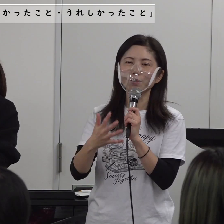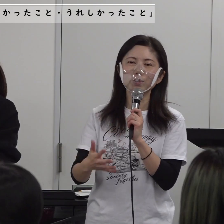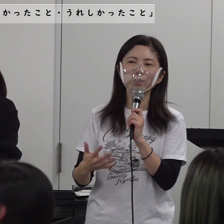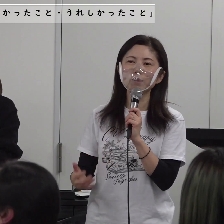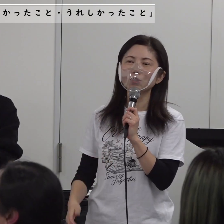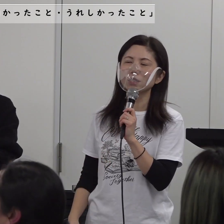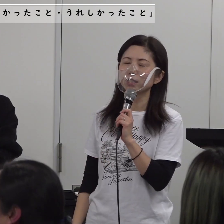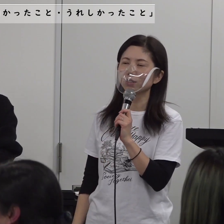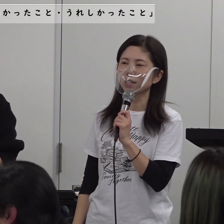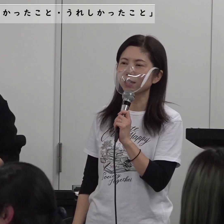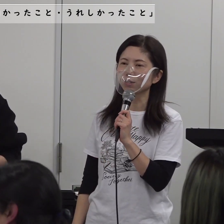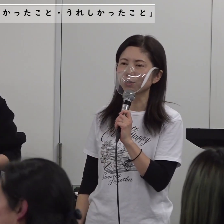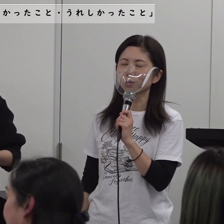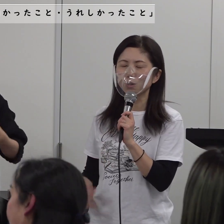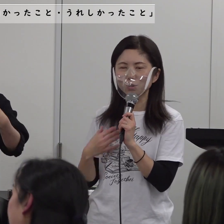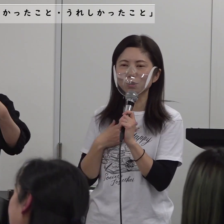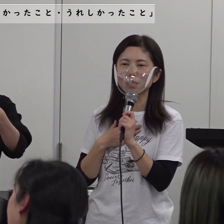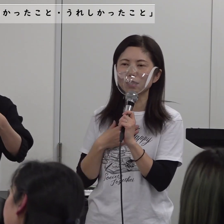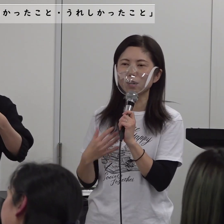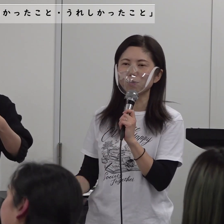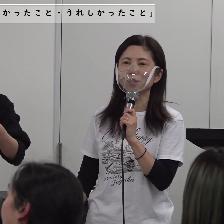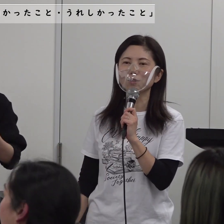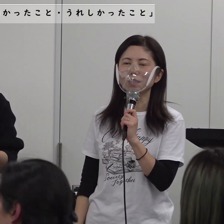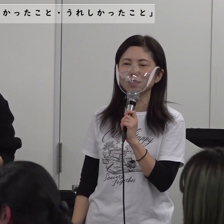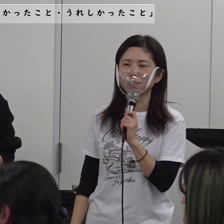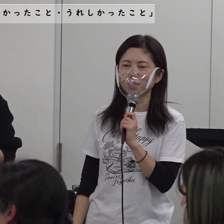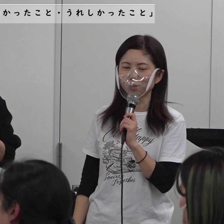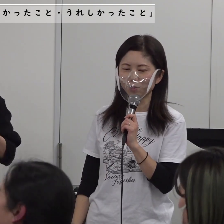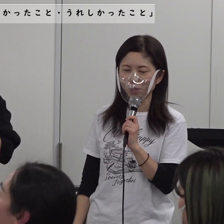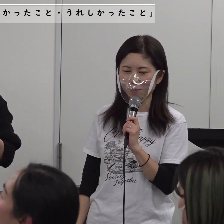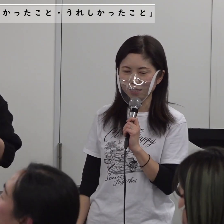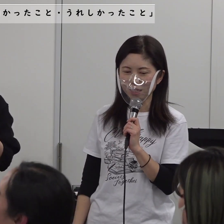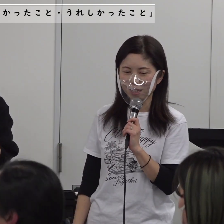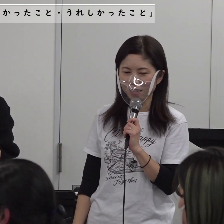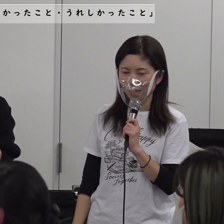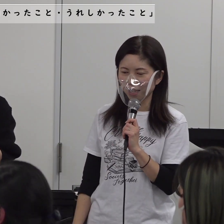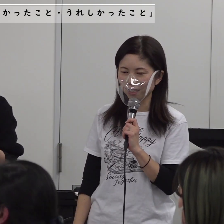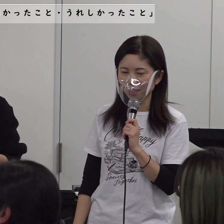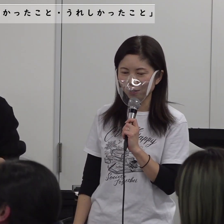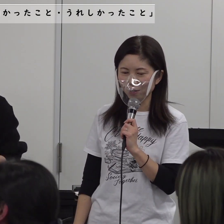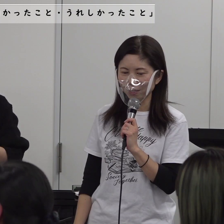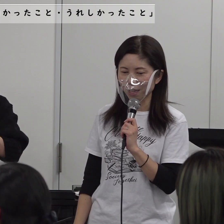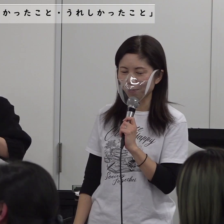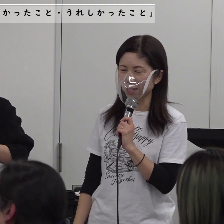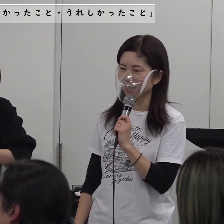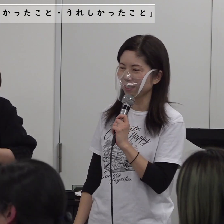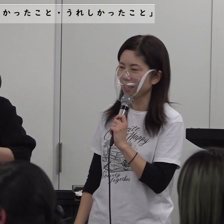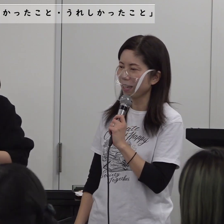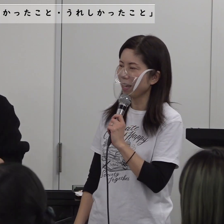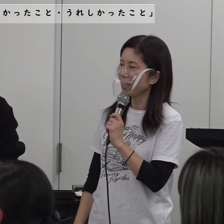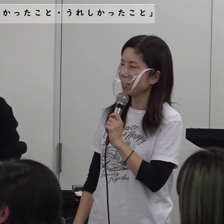そういう気持ちに繋がるすごく素敵なパートナー だなと思いました ありがとうございます